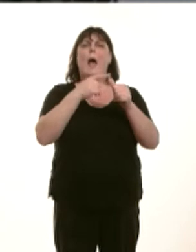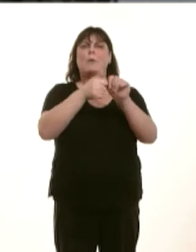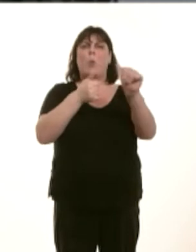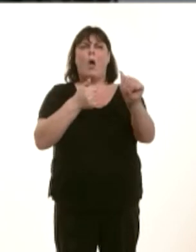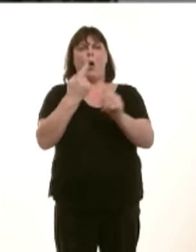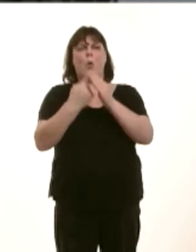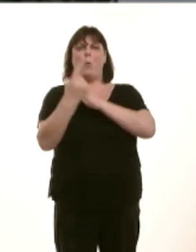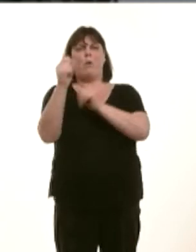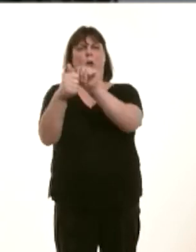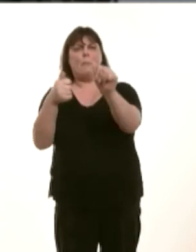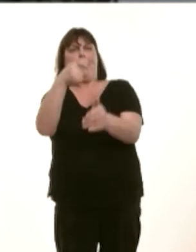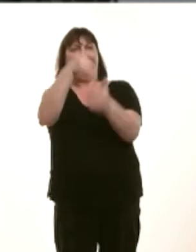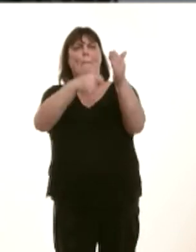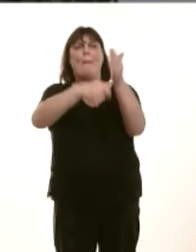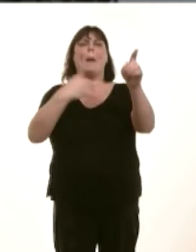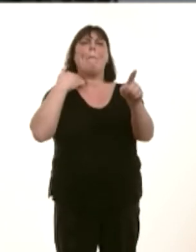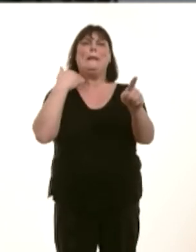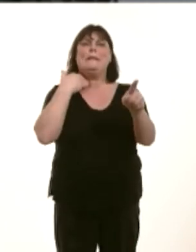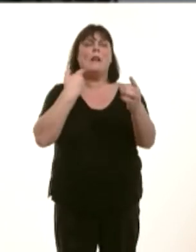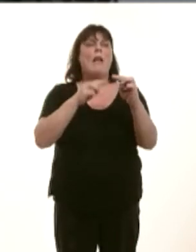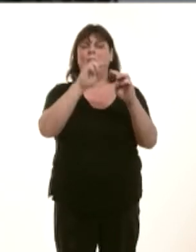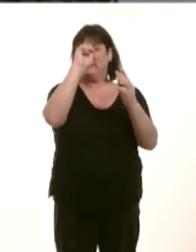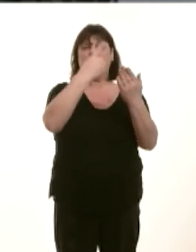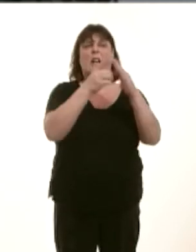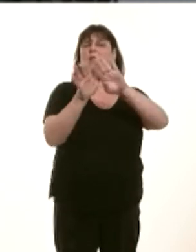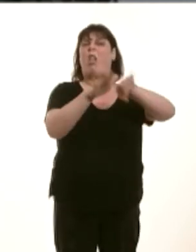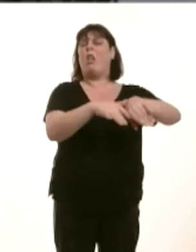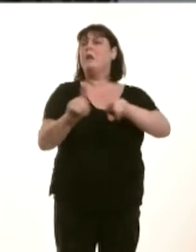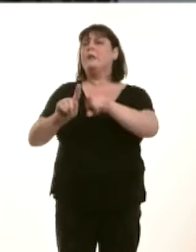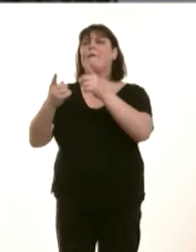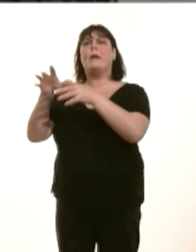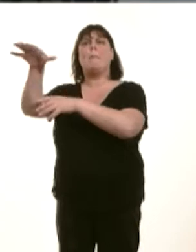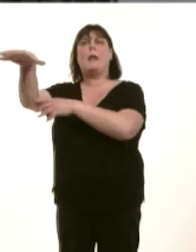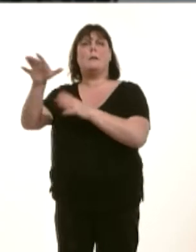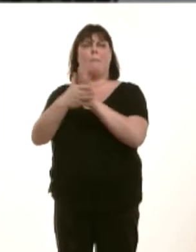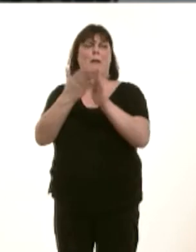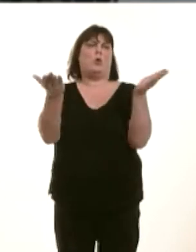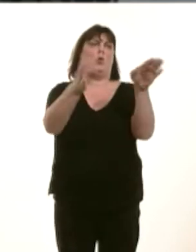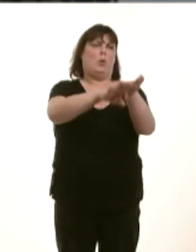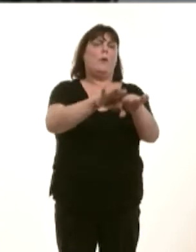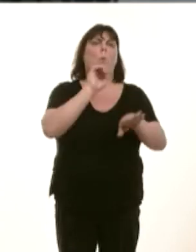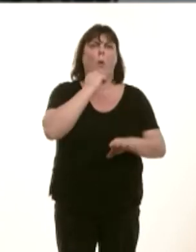mawr ynglyn ‚ dyfodol y lladd-dy ei hun. Maeín siomedig, wrth gwrs, i weld bod y lladd-dy